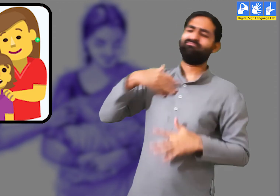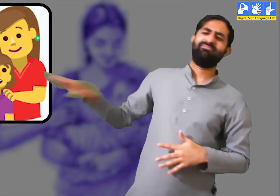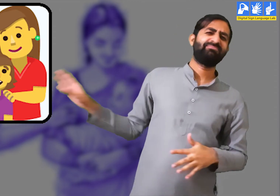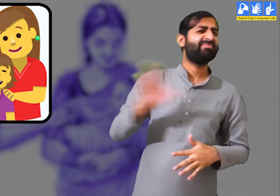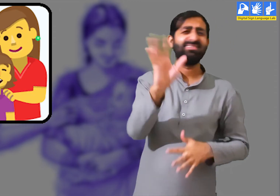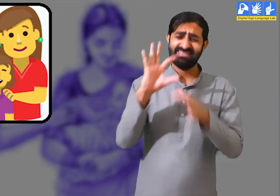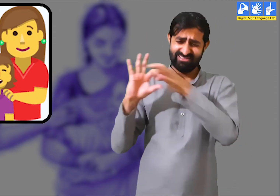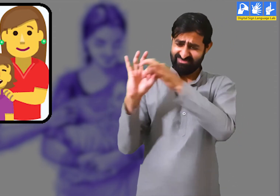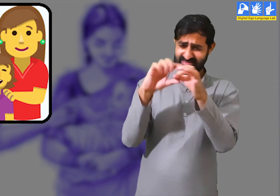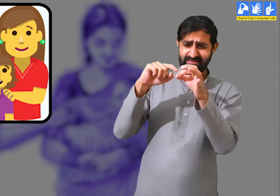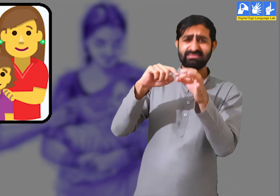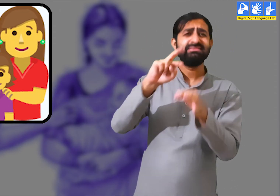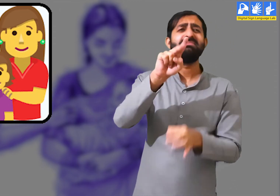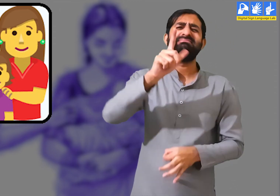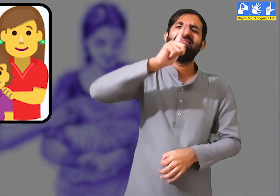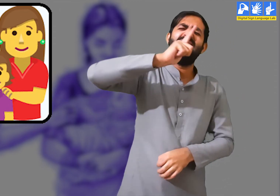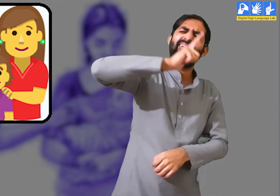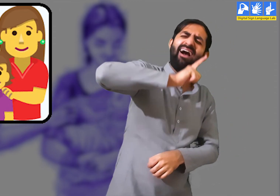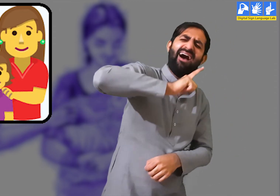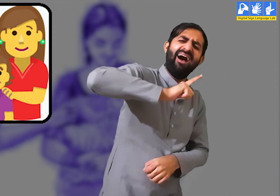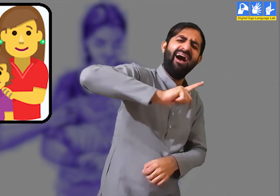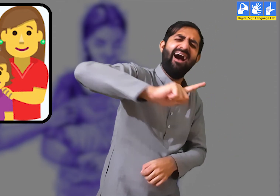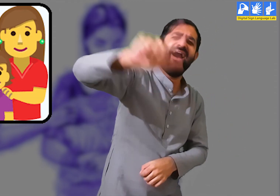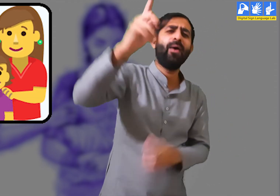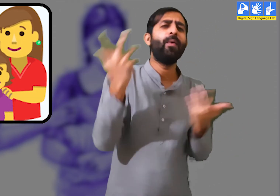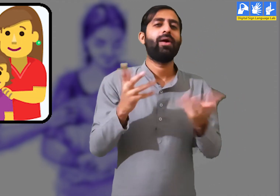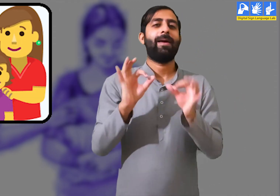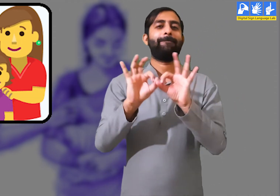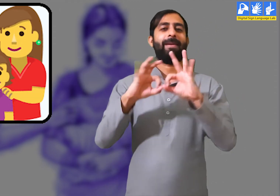बच्चों का माता पिता से अटूट रिश्ता होता हैं जिसे जीवन भर उन्हें निभाना चाहिए